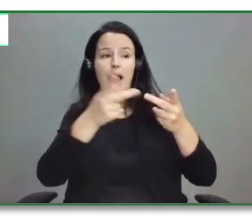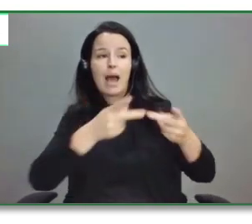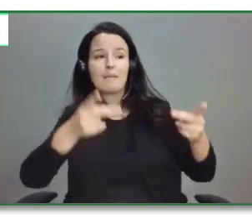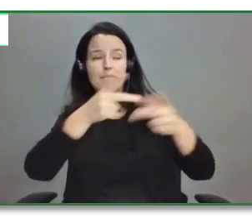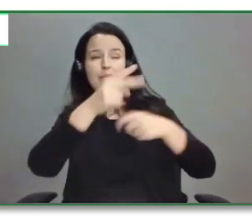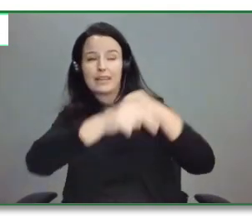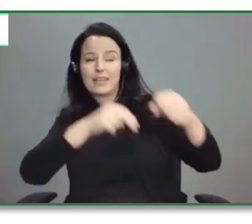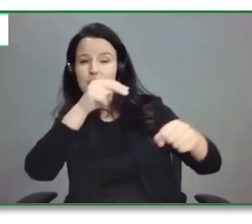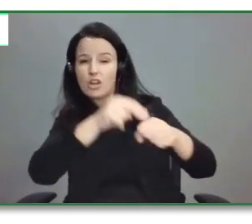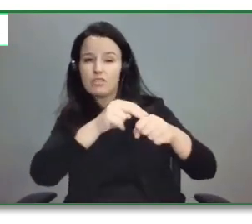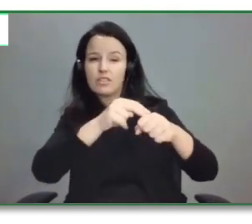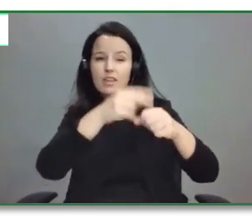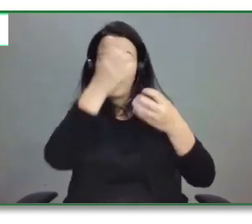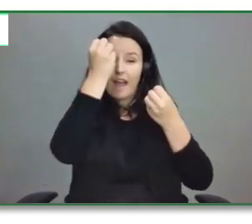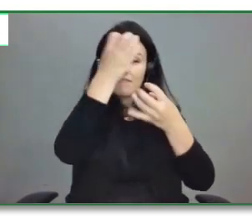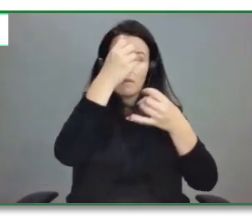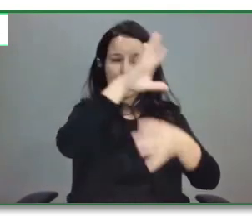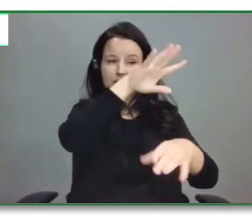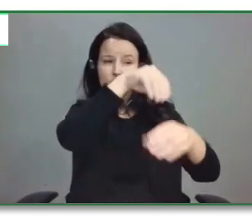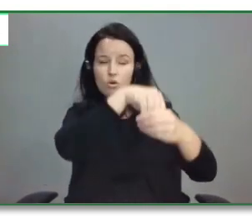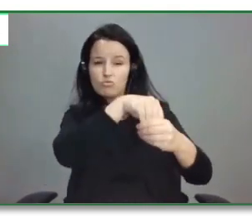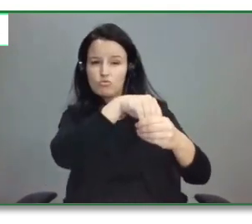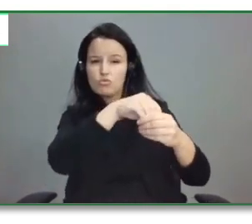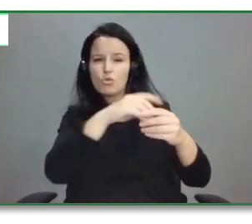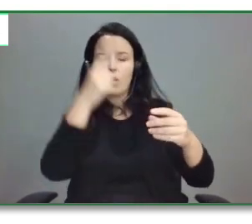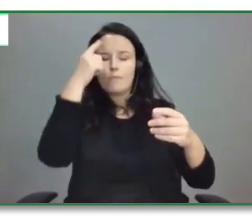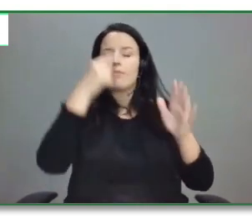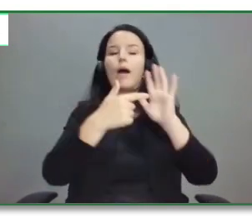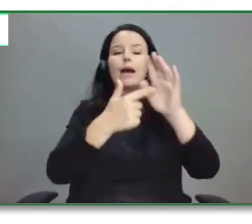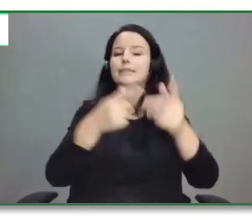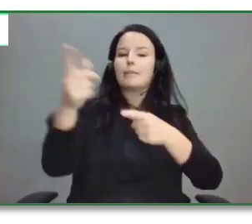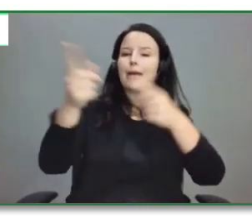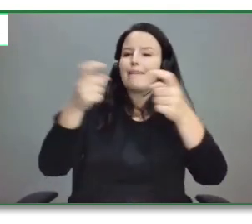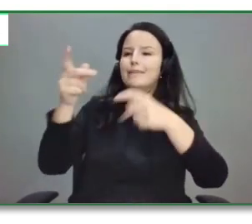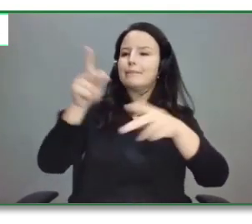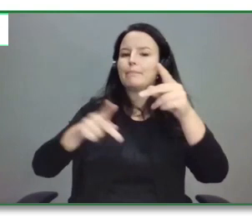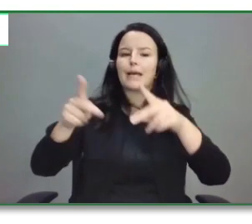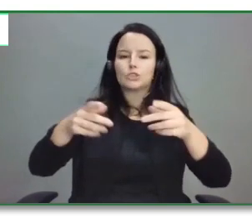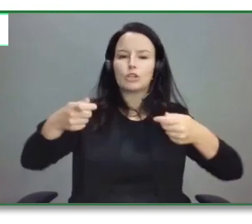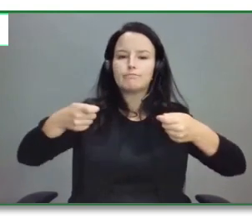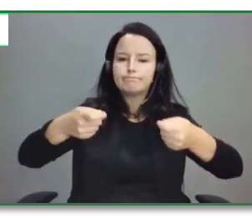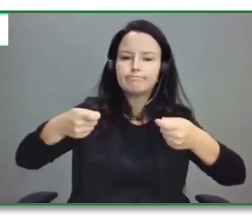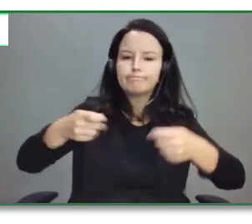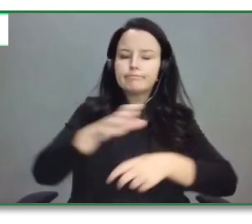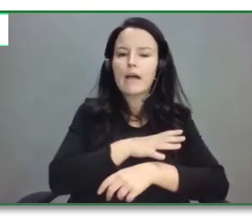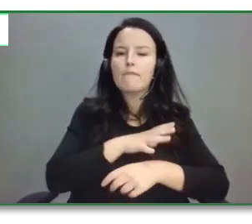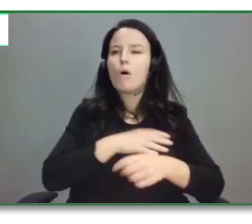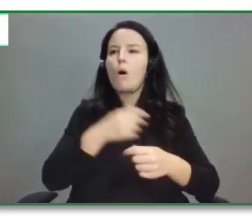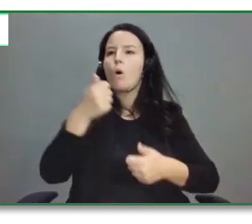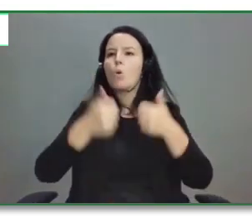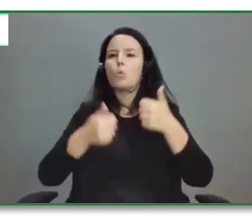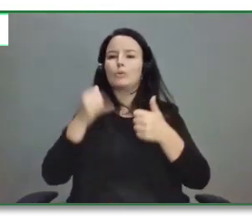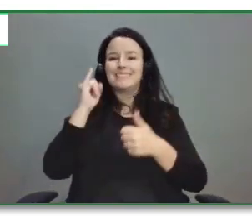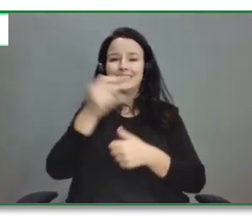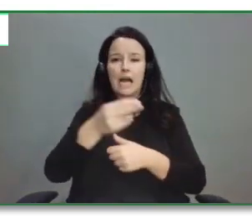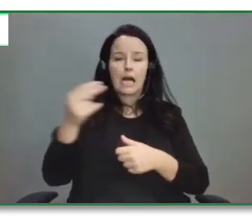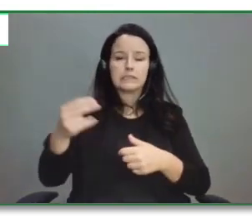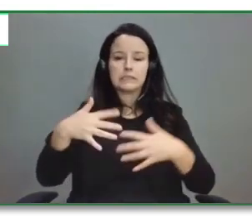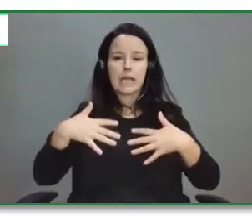ces sites officiels pour inviter les personnes à mobilité réduite ou ayant un